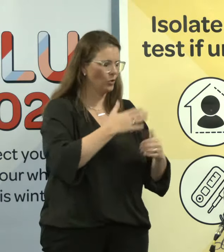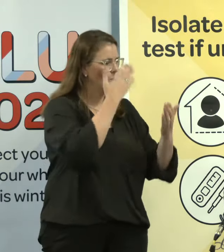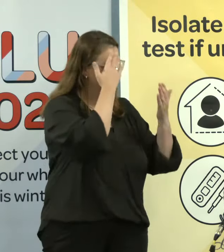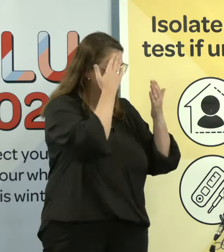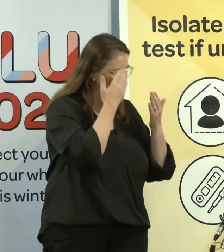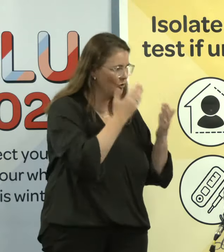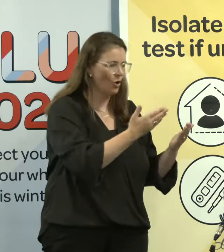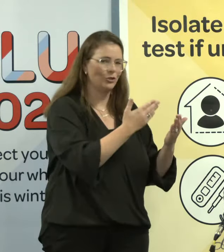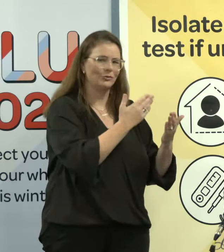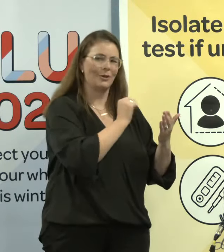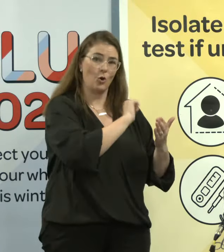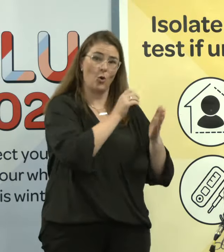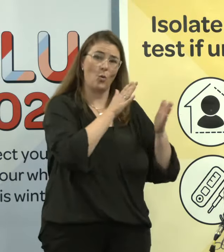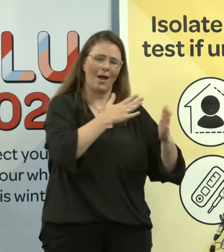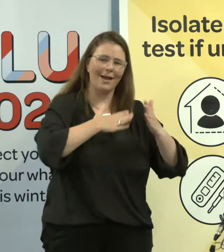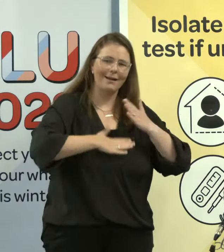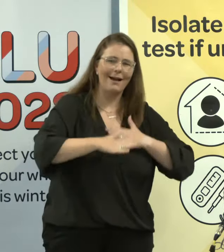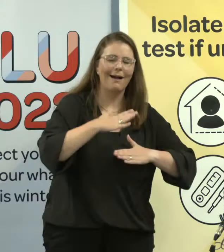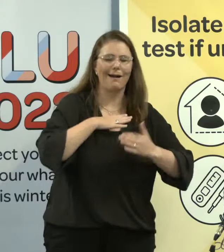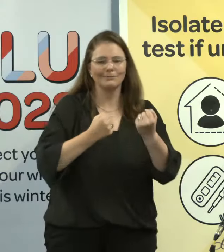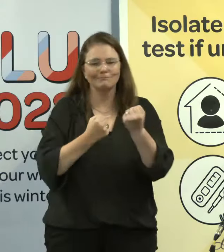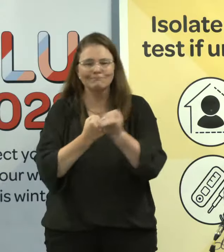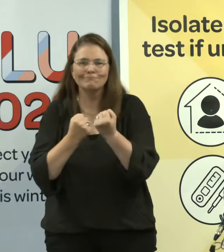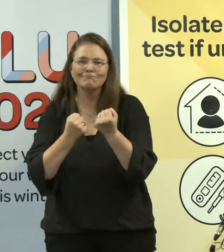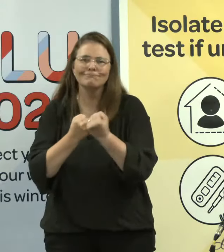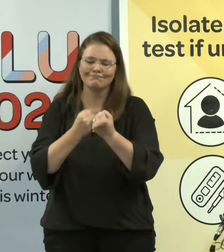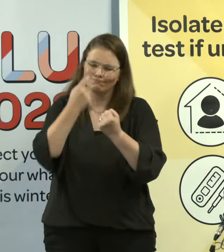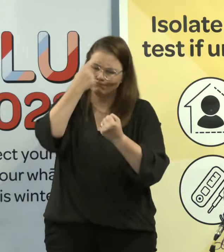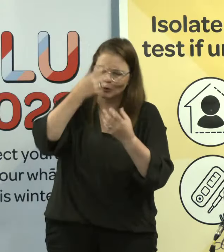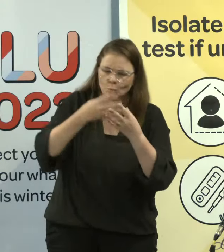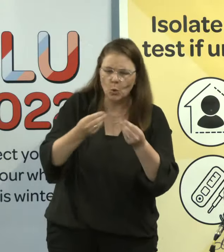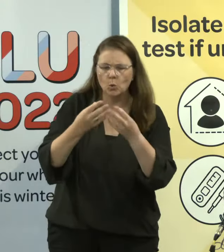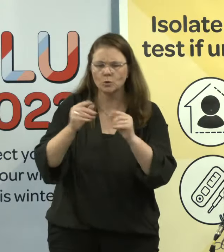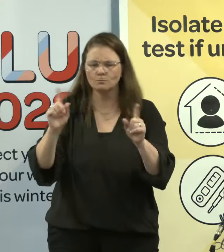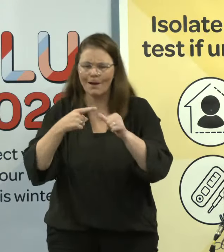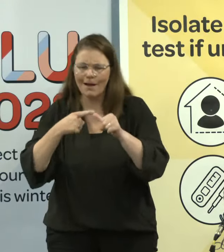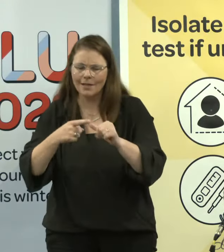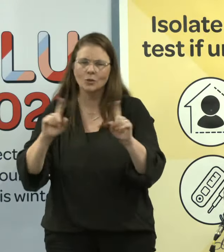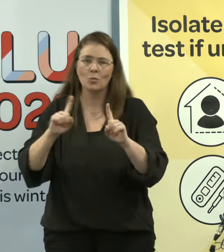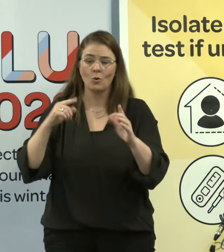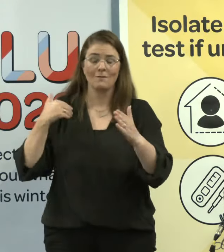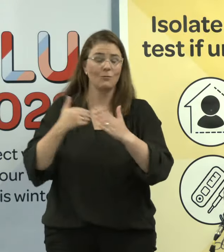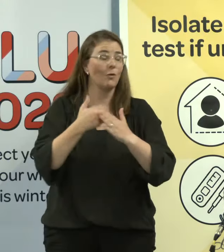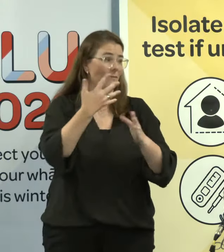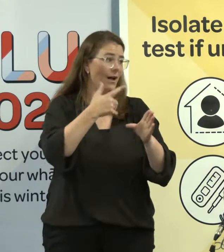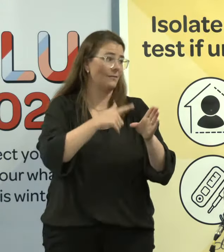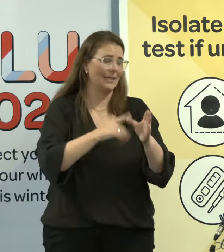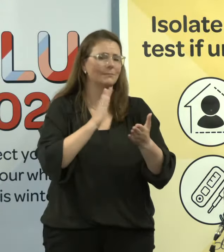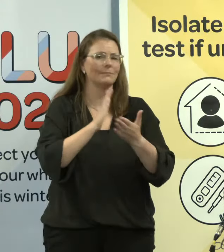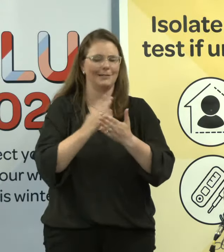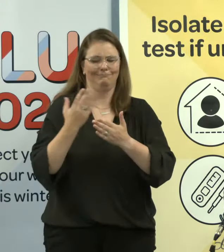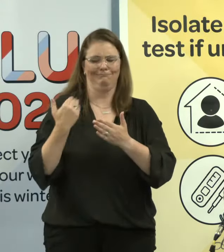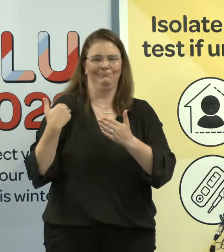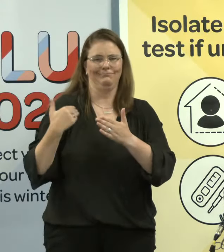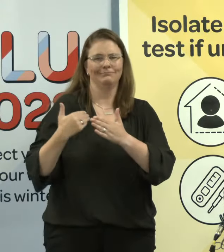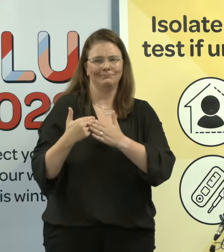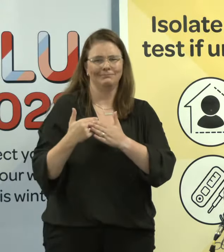a tatou COVID whakautu i roto i